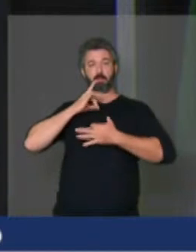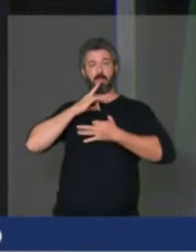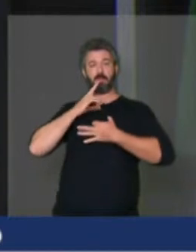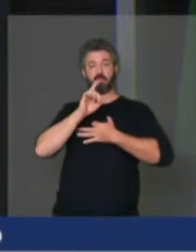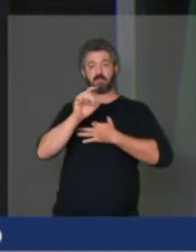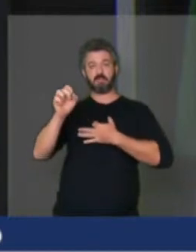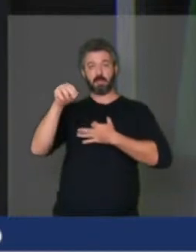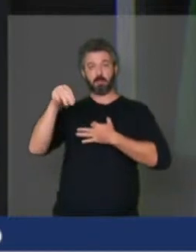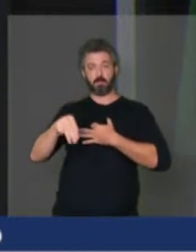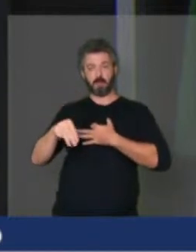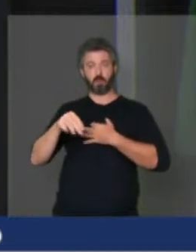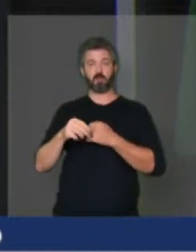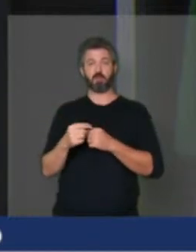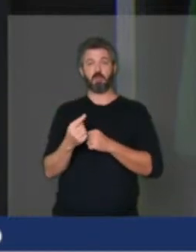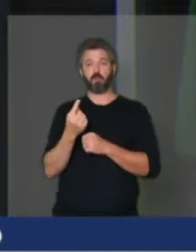FICOU UM CENTÀSIMO DO PRIMEIRO COLOCADO QUE